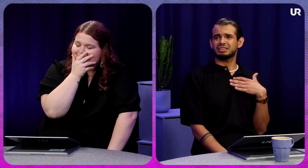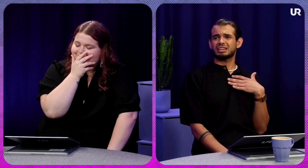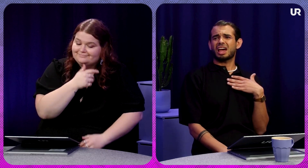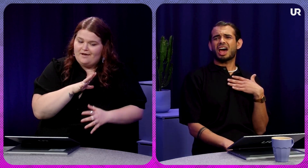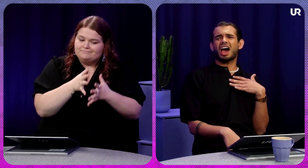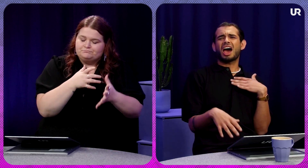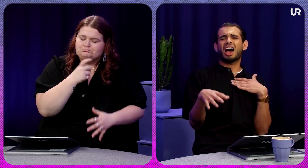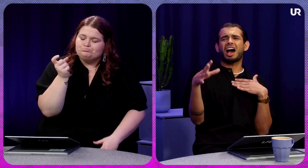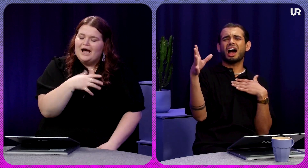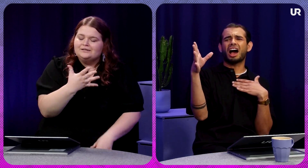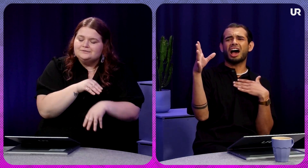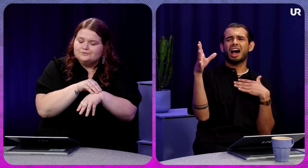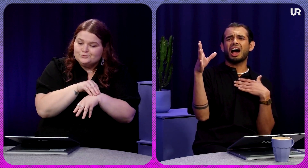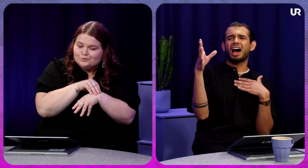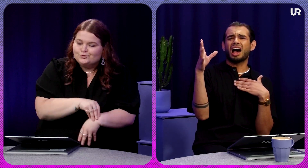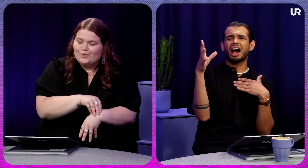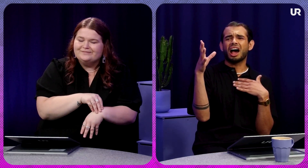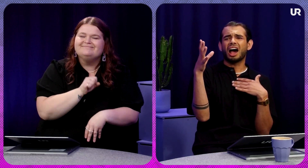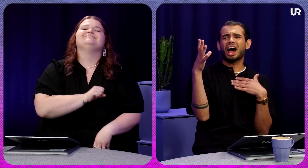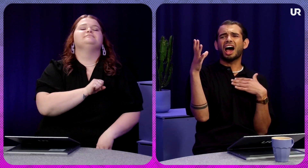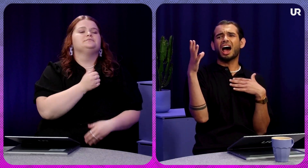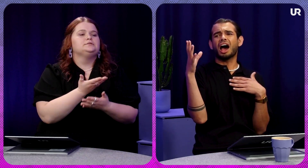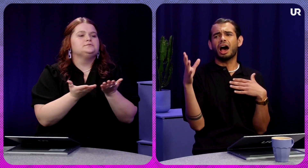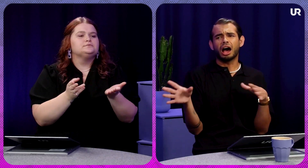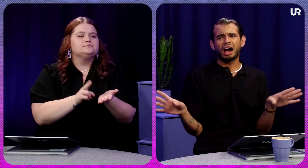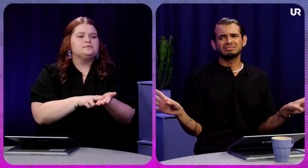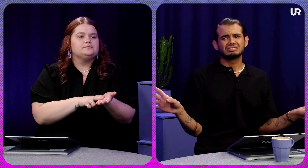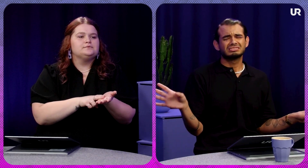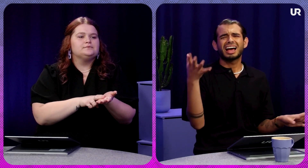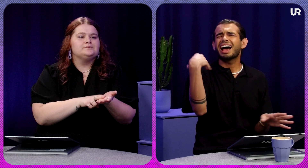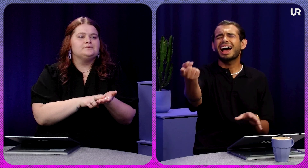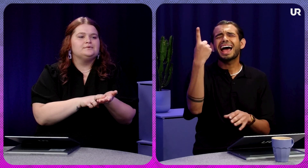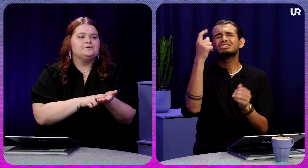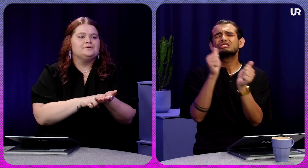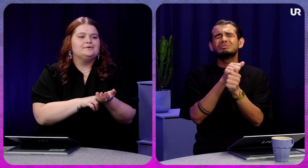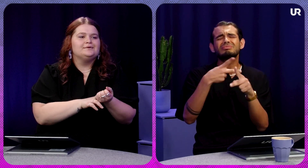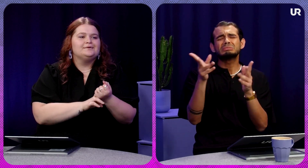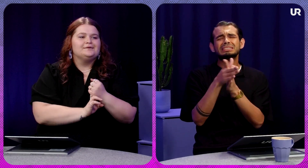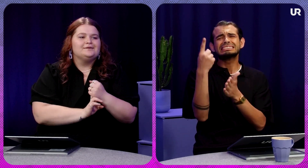No kidding, det är riktigt sjuka saker- men så är det inte ens sant? Amir: JA!